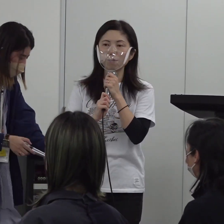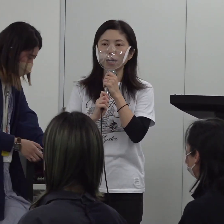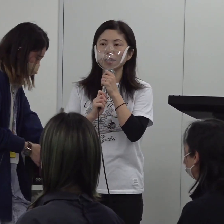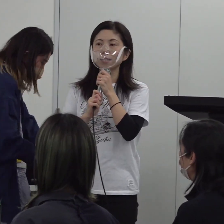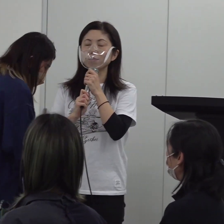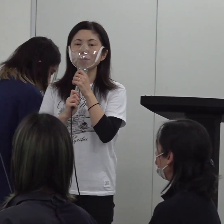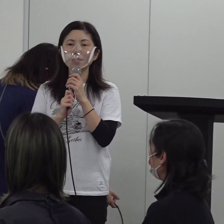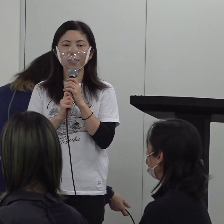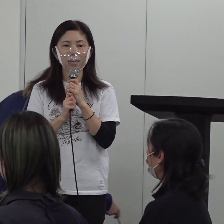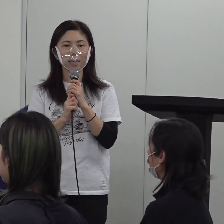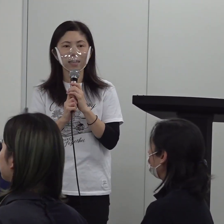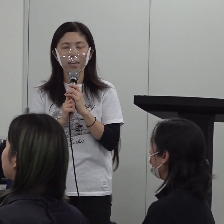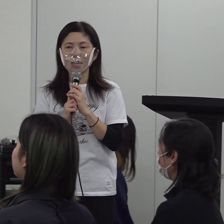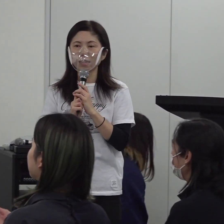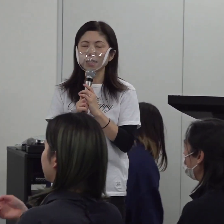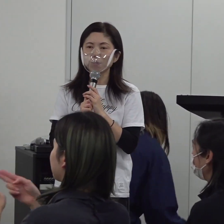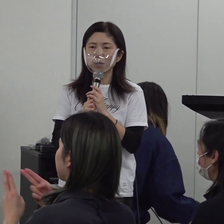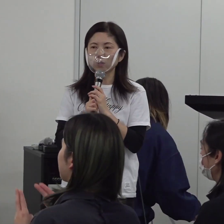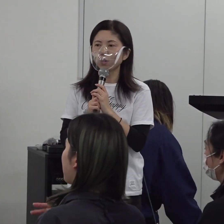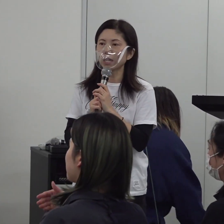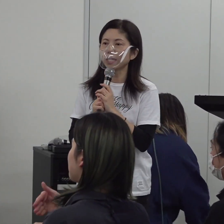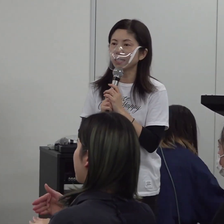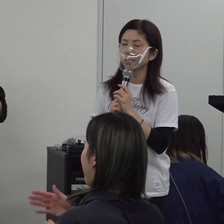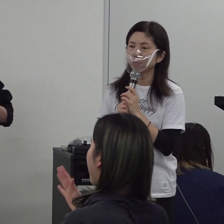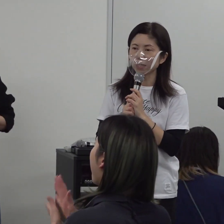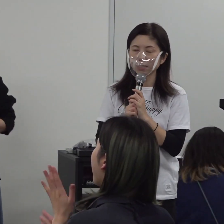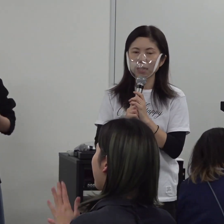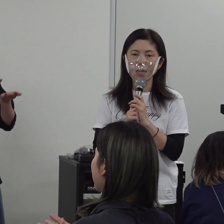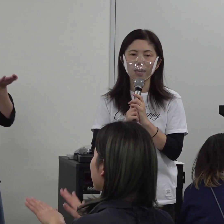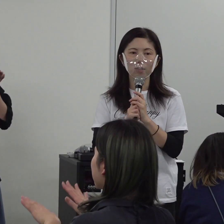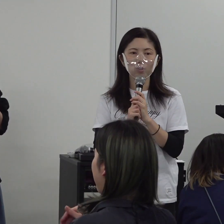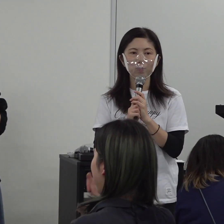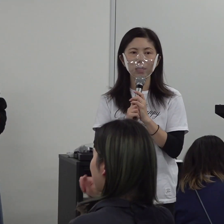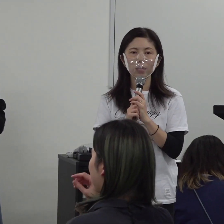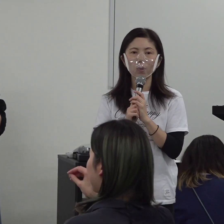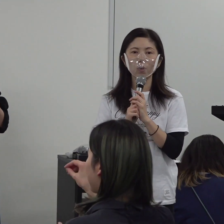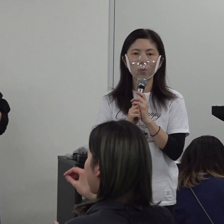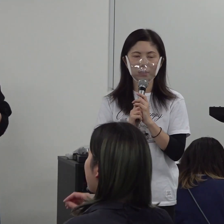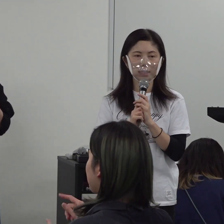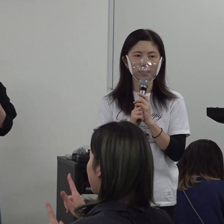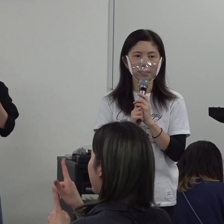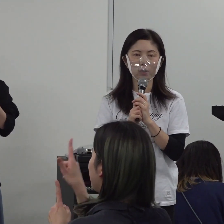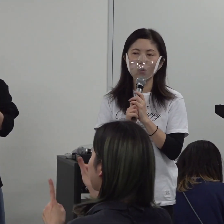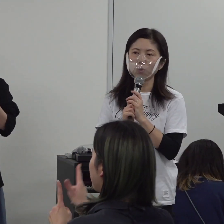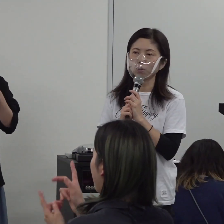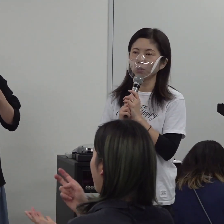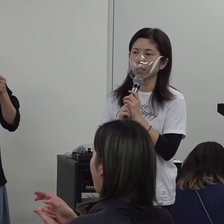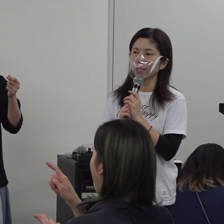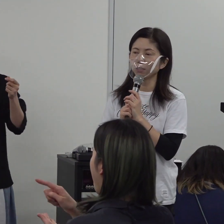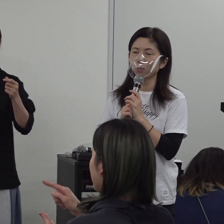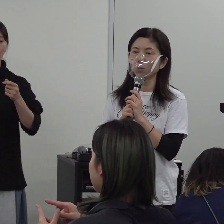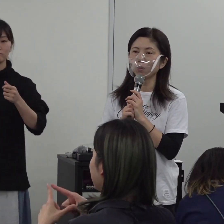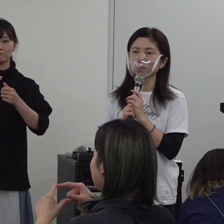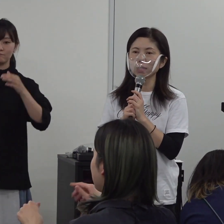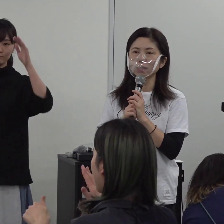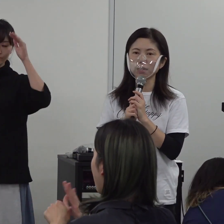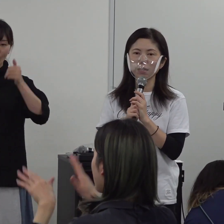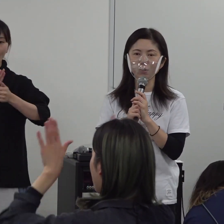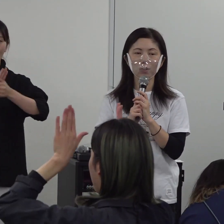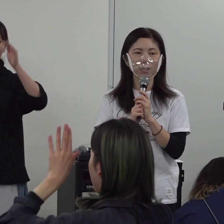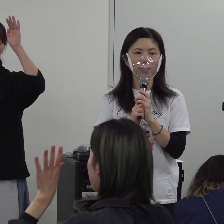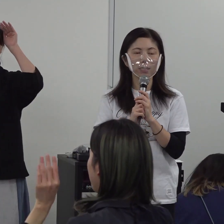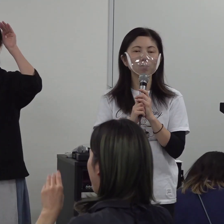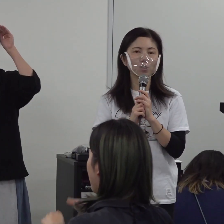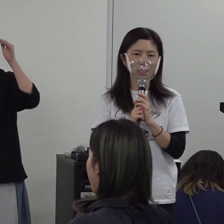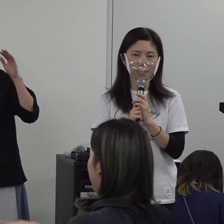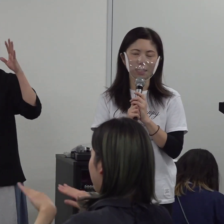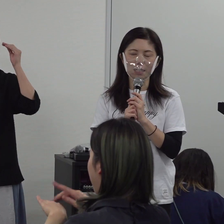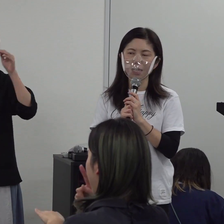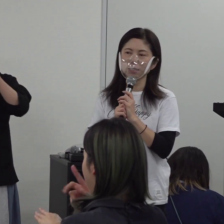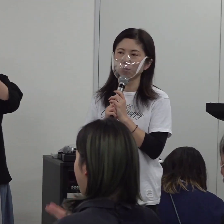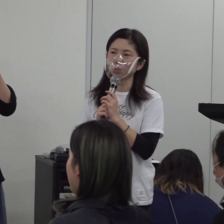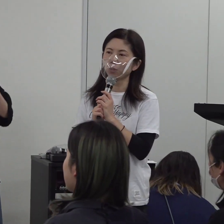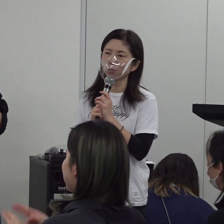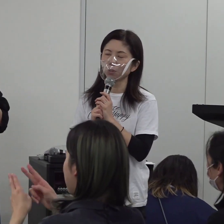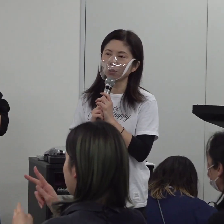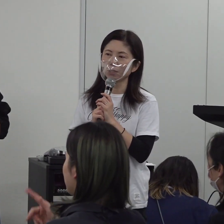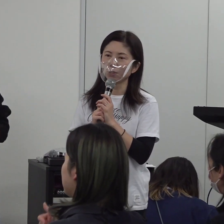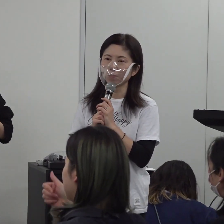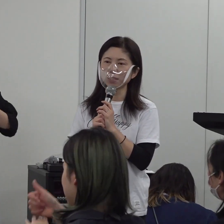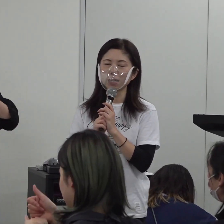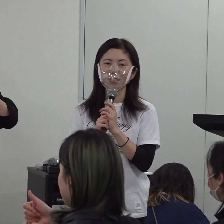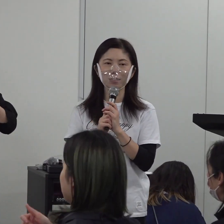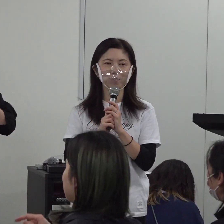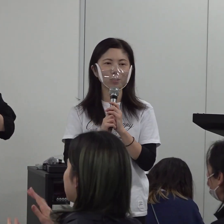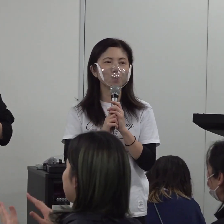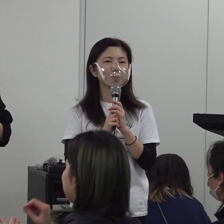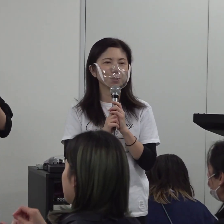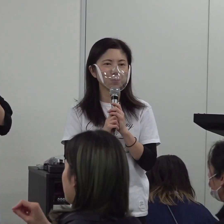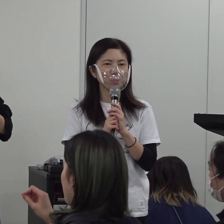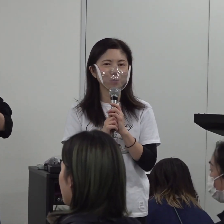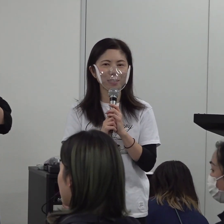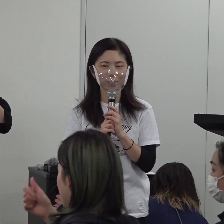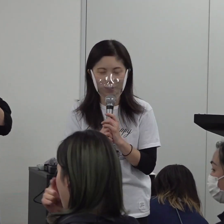橋爪さん）では改めましてただいまご紹介いただきました NPO法人日本補助犬情報センターの専務理事兼事務局長をしております橋爪智子と申します